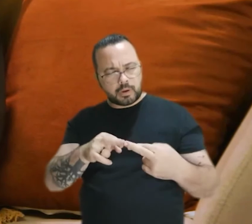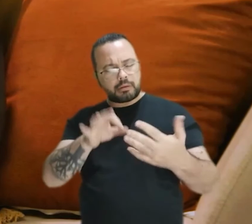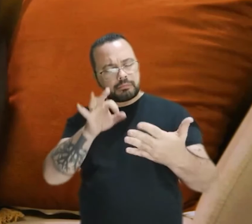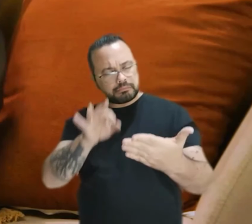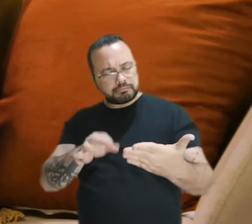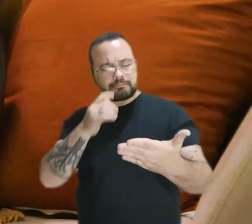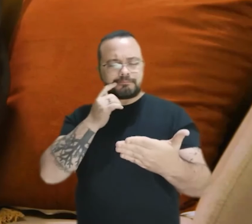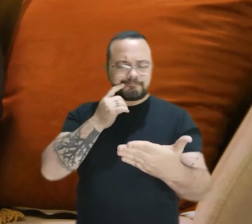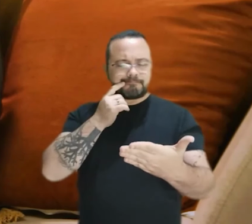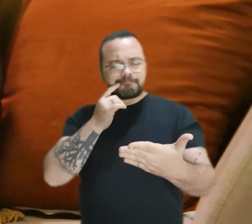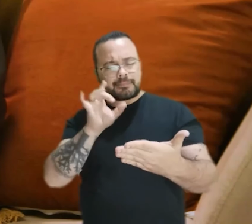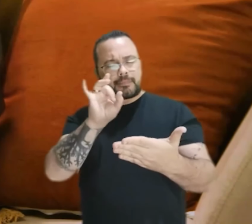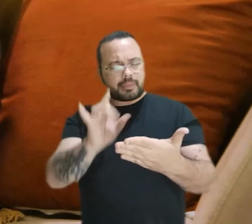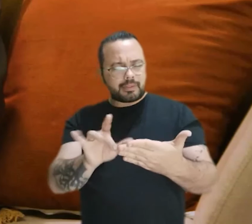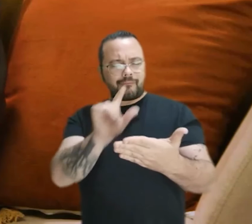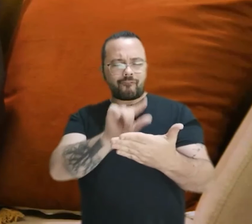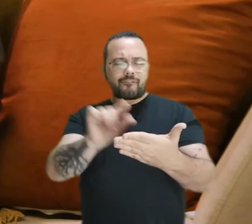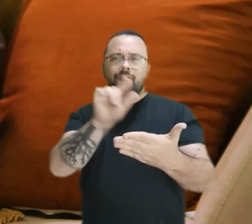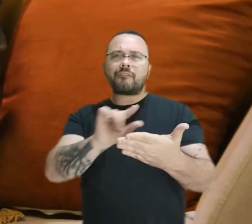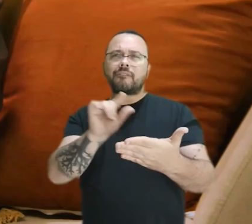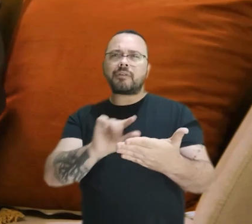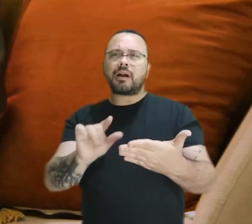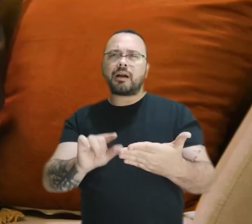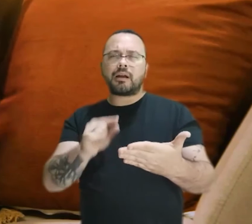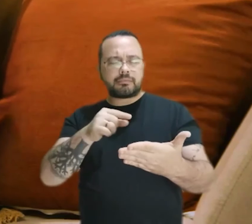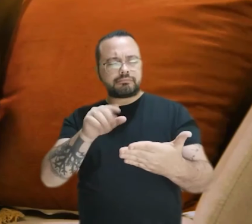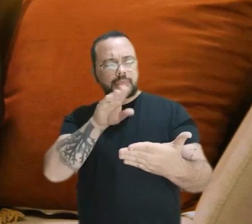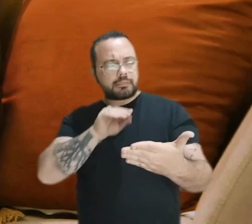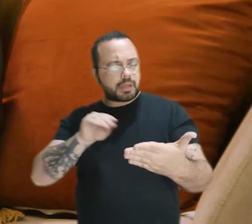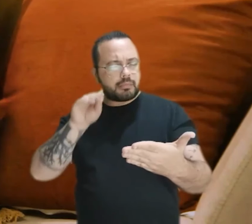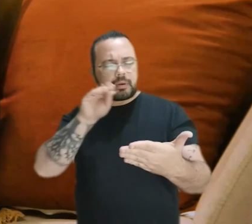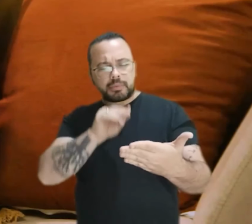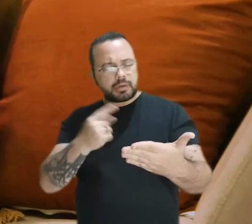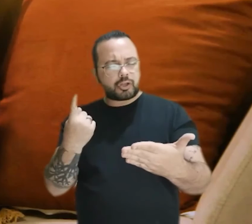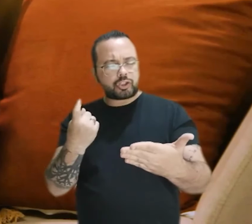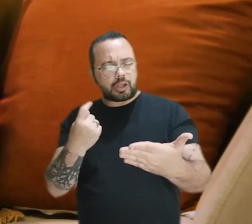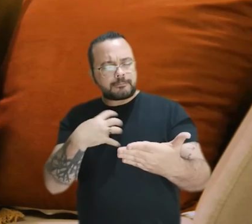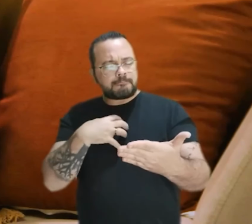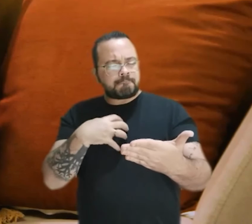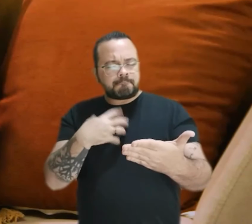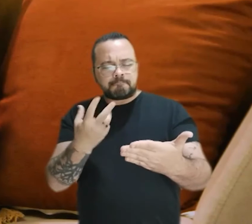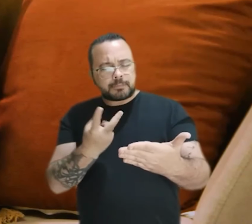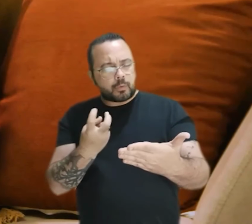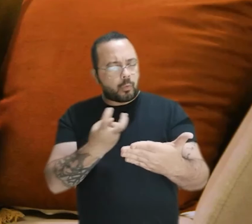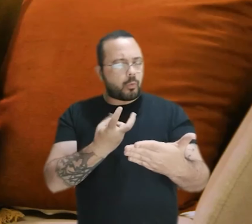Ou mesmo, a cada verso, já ir falando sozinha aquilo,